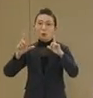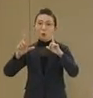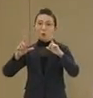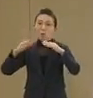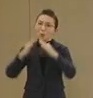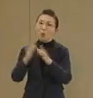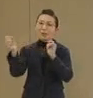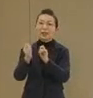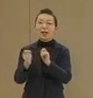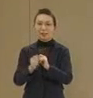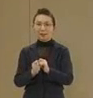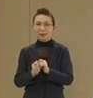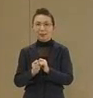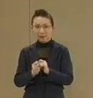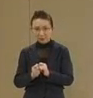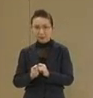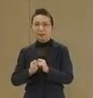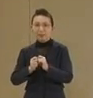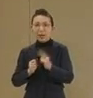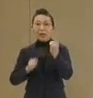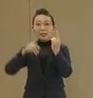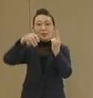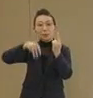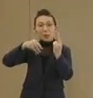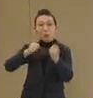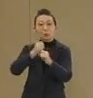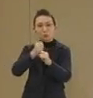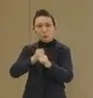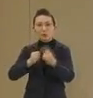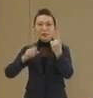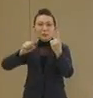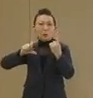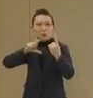1メートル1億円の 東京外環道などの浪費をやめて